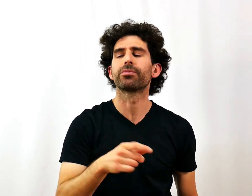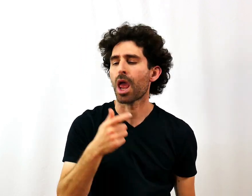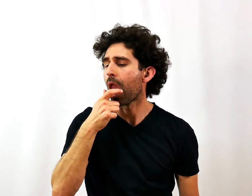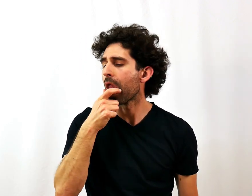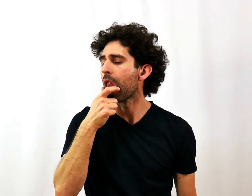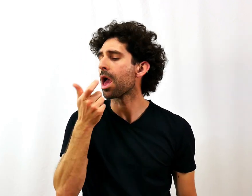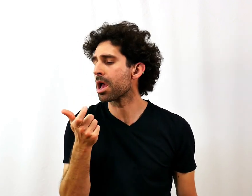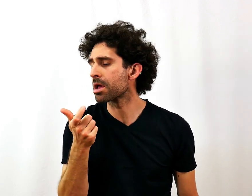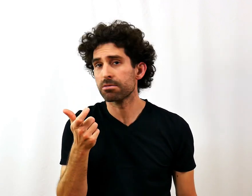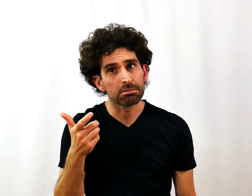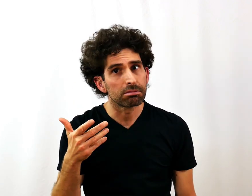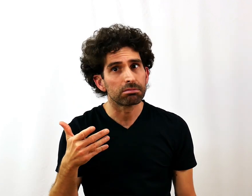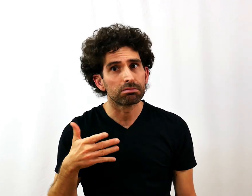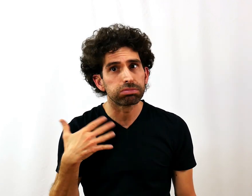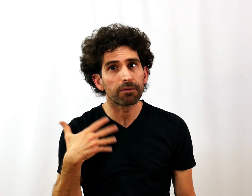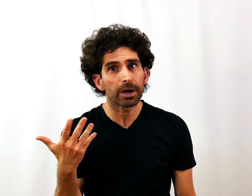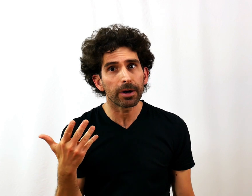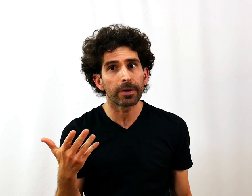Une langue, pourquoi faire ?